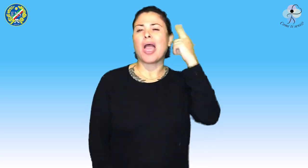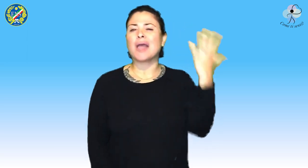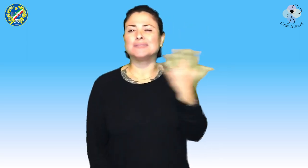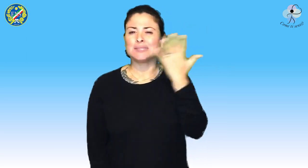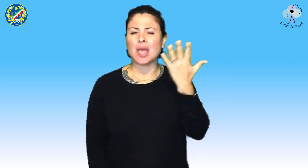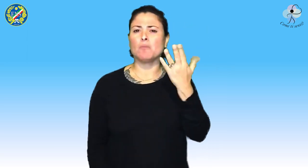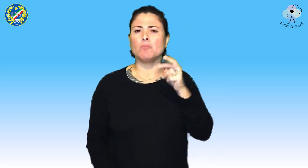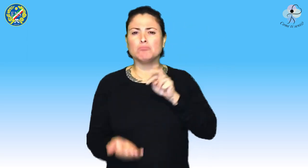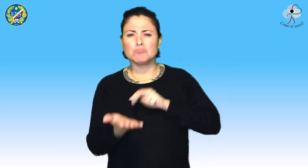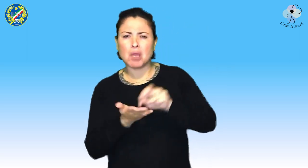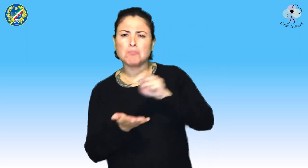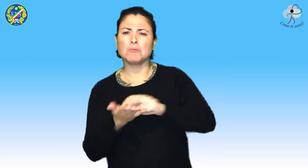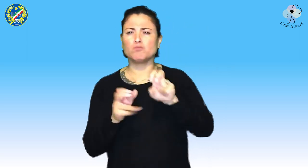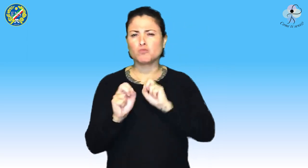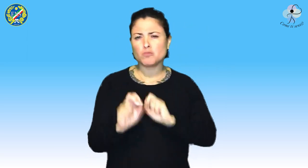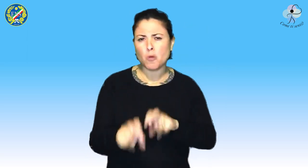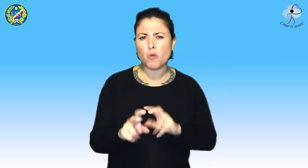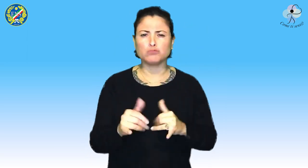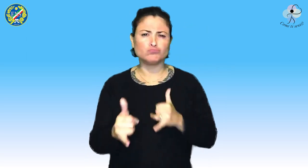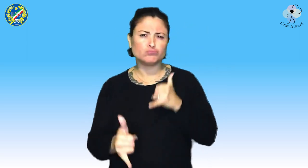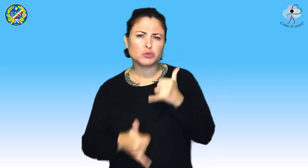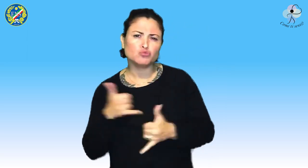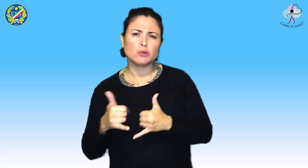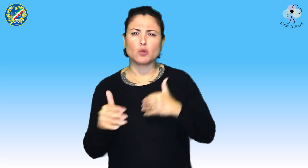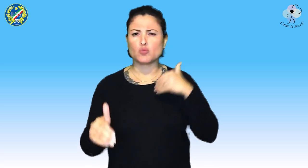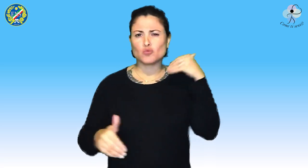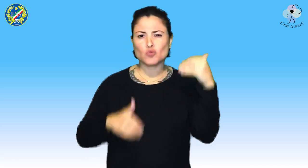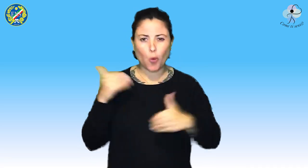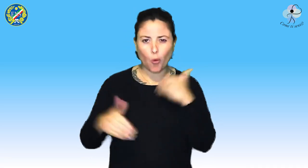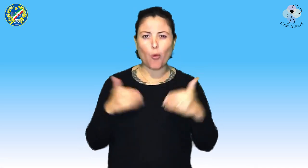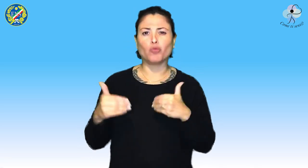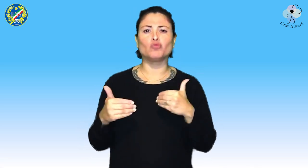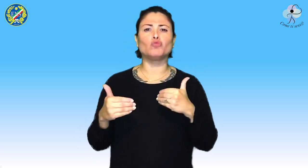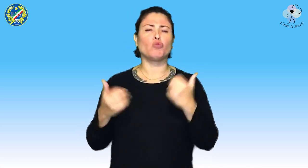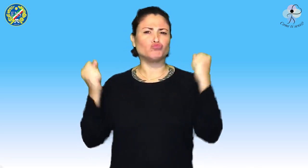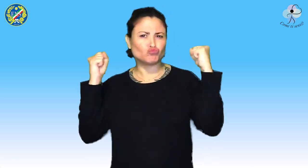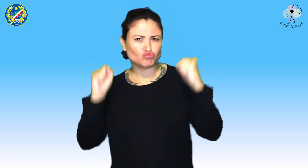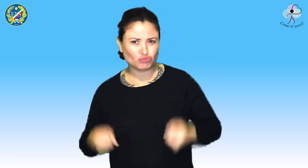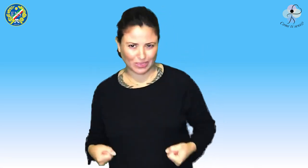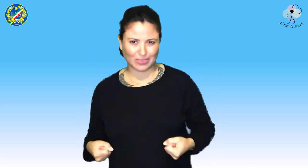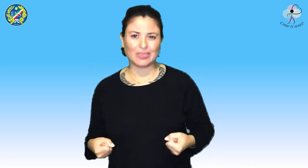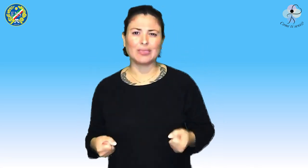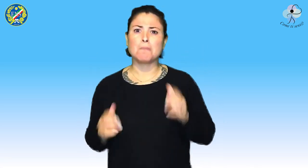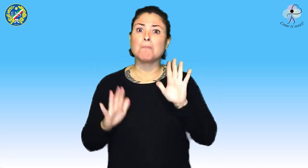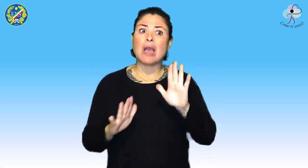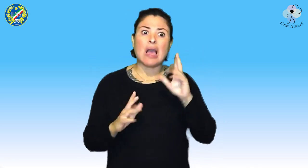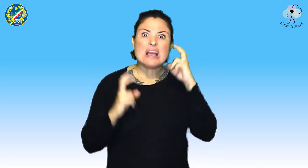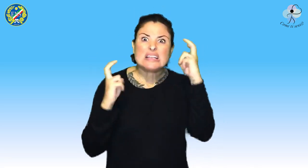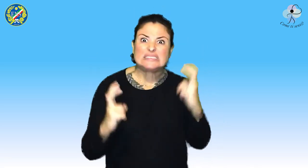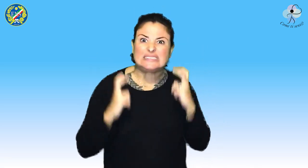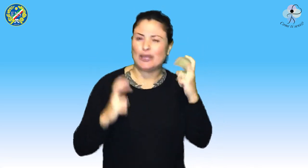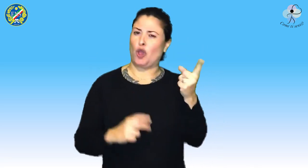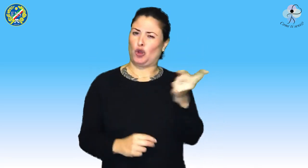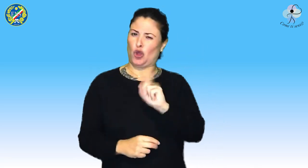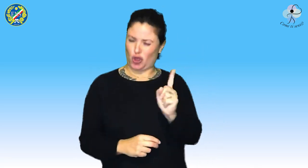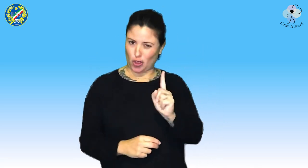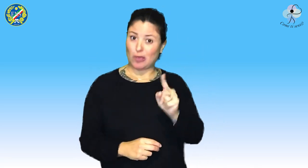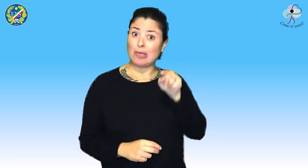come camminata, corsa, ciclismo, nuoto, sci, e non necessariamente ad alta intensità,